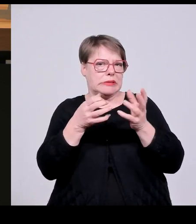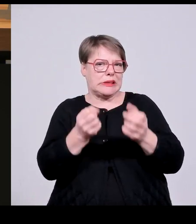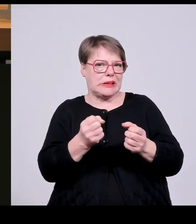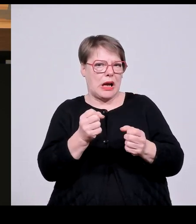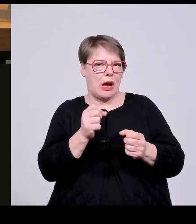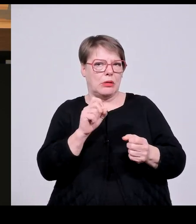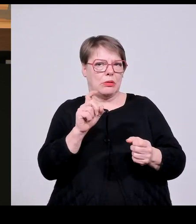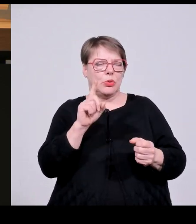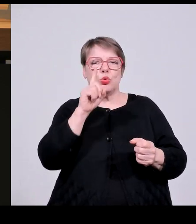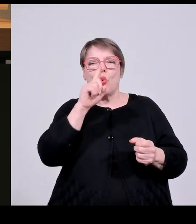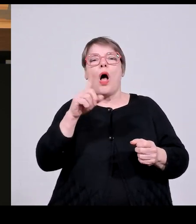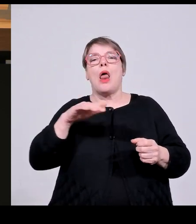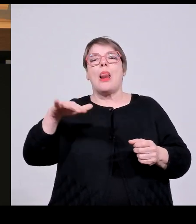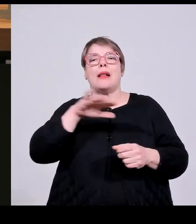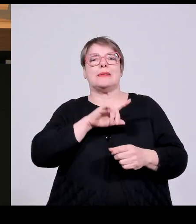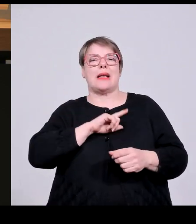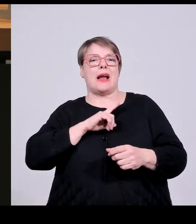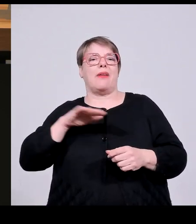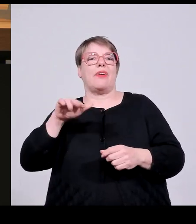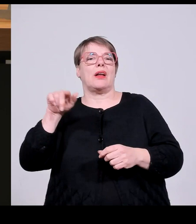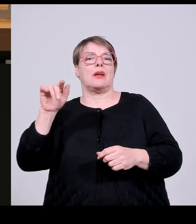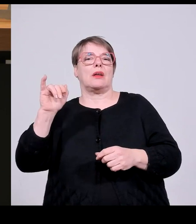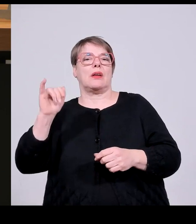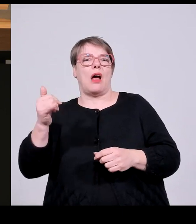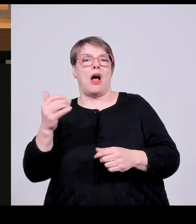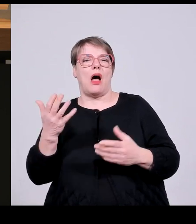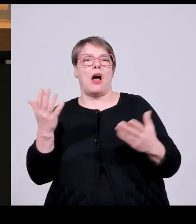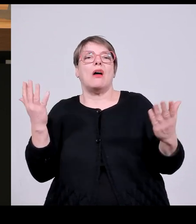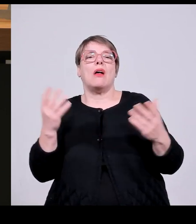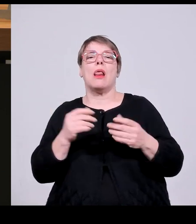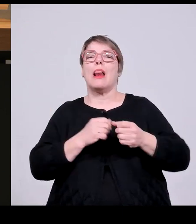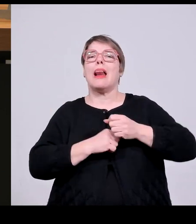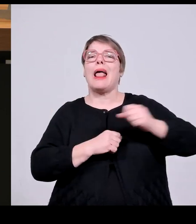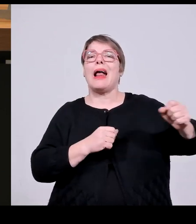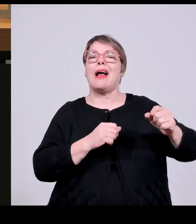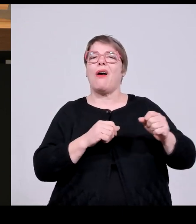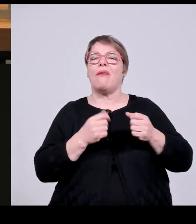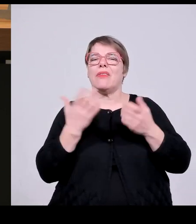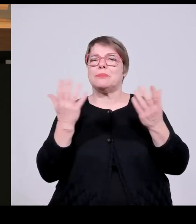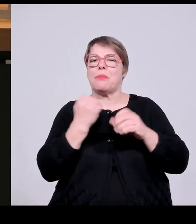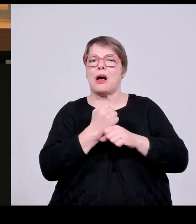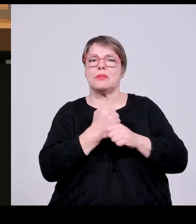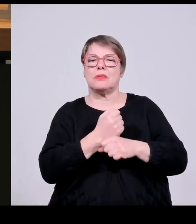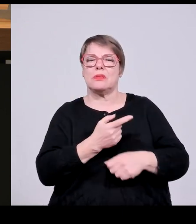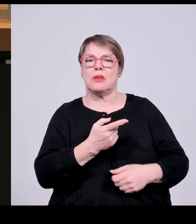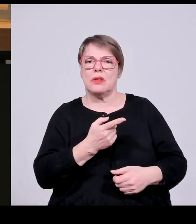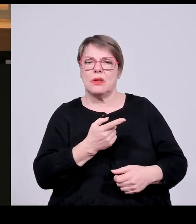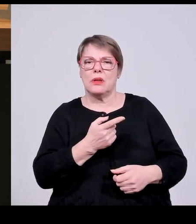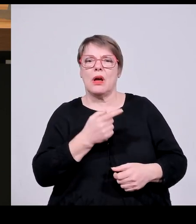im Stadtgebiet gesichert. Und nicht für Bahn oder logistisch fremdes Wecker umgewidmet